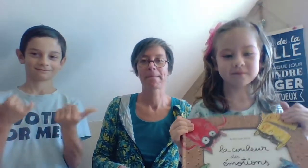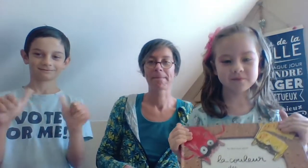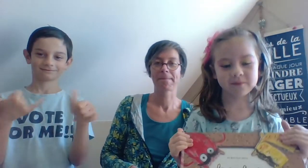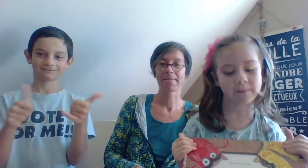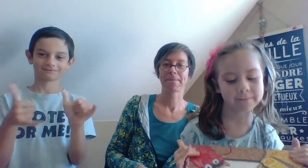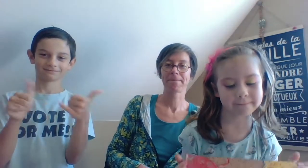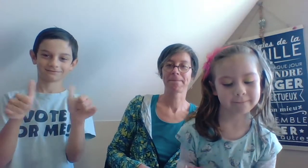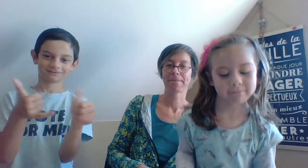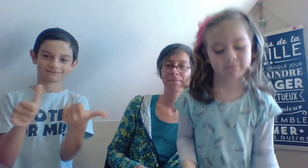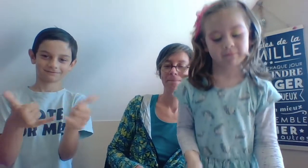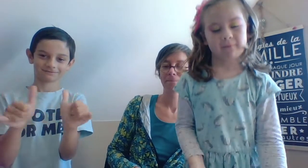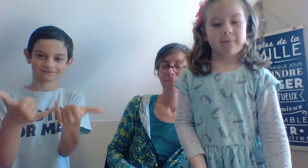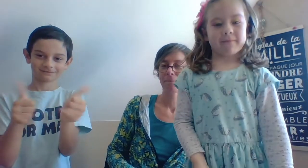un jeu...